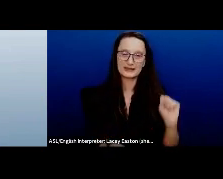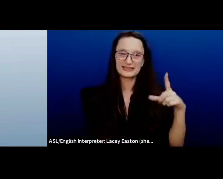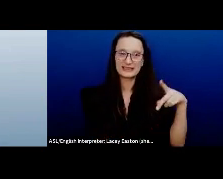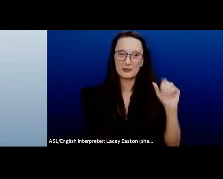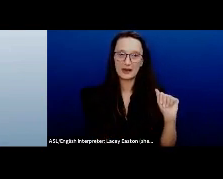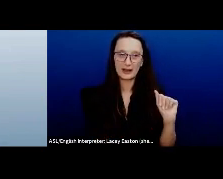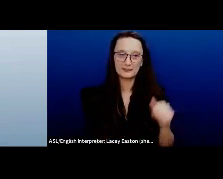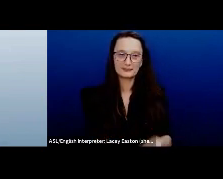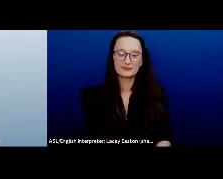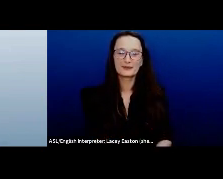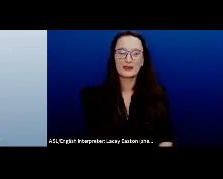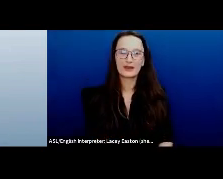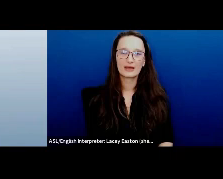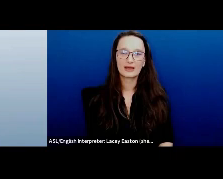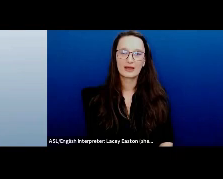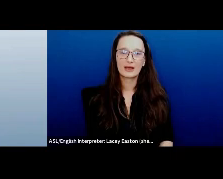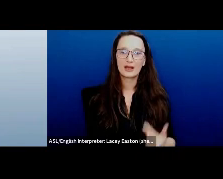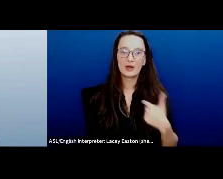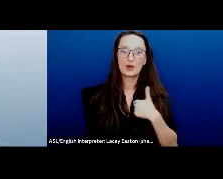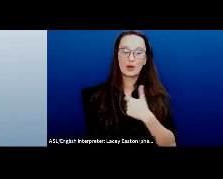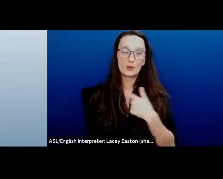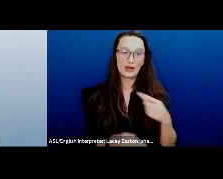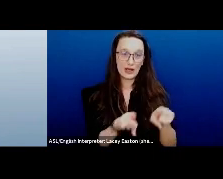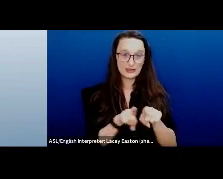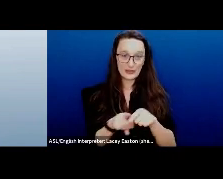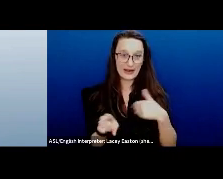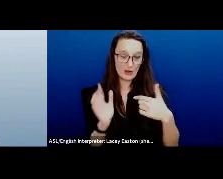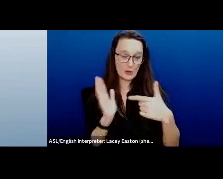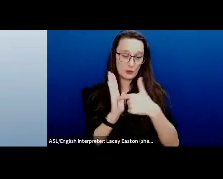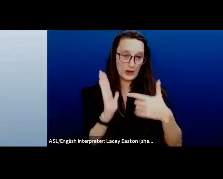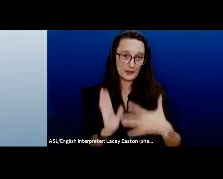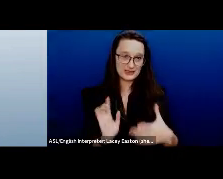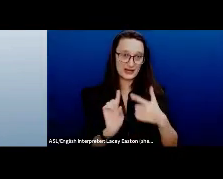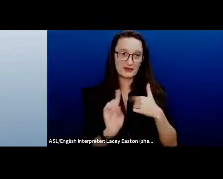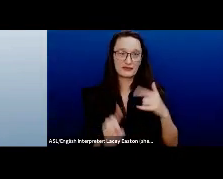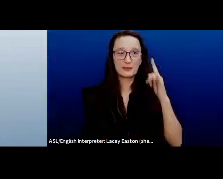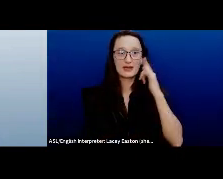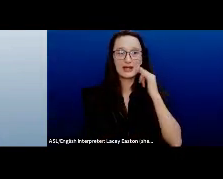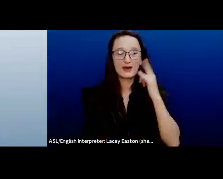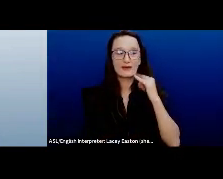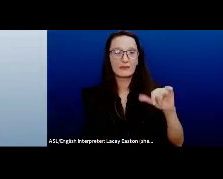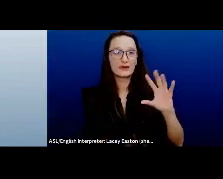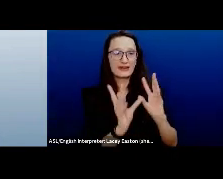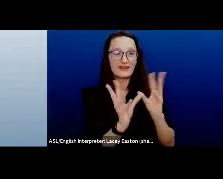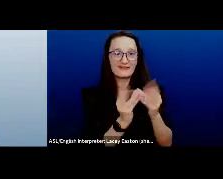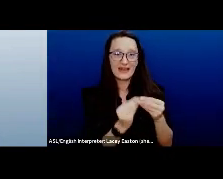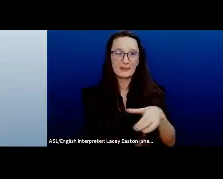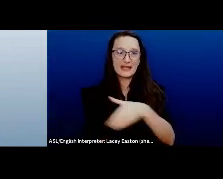nos presentan en la sesión representantes de los Centros de Empoderamiento Familiar de California, que es